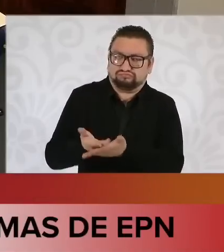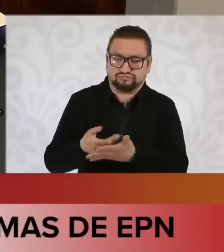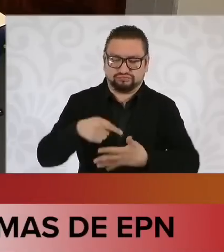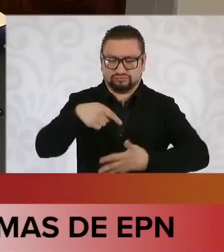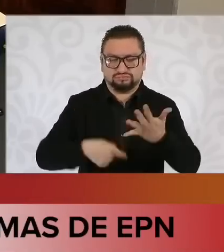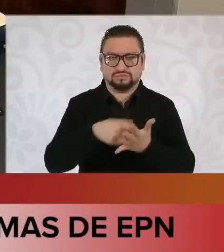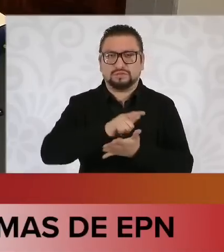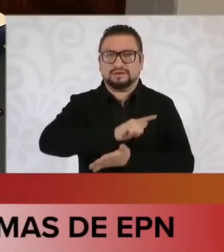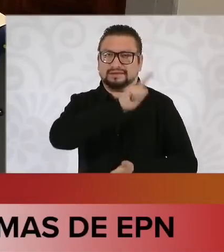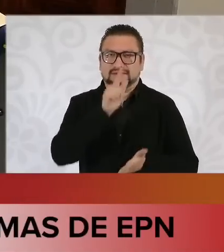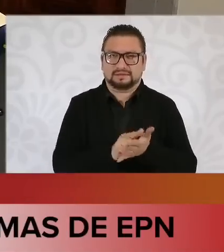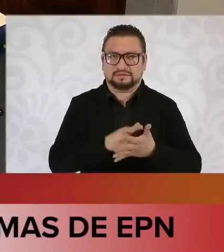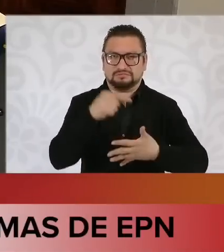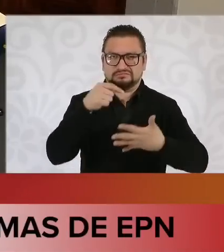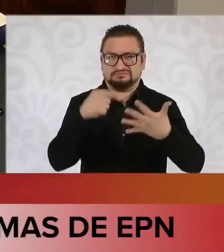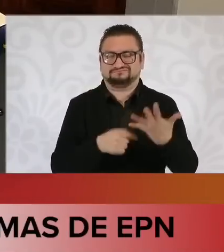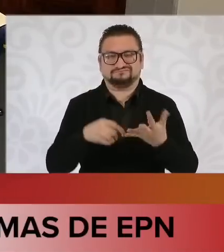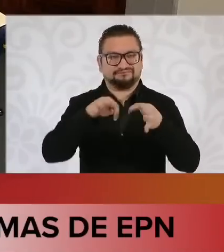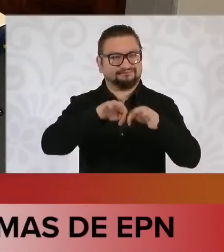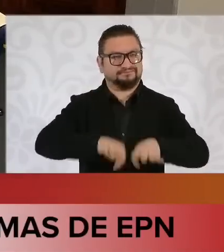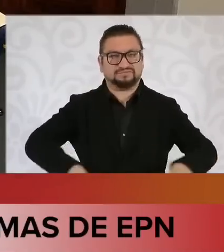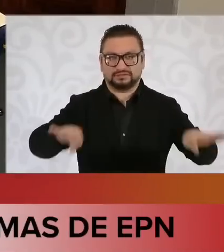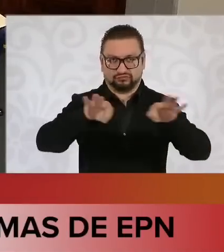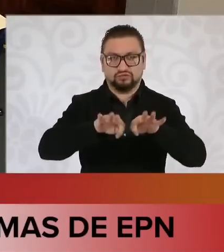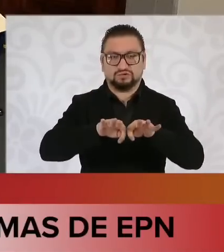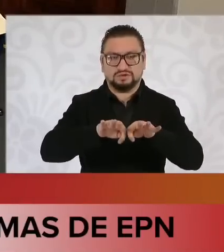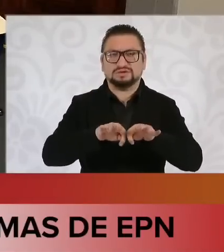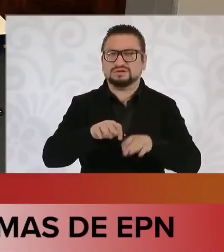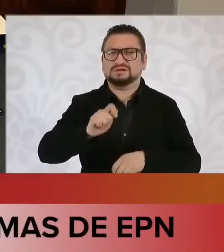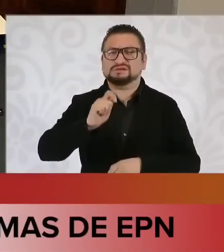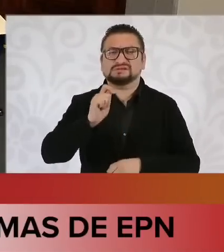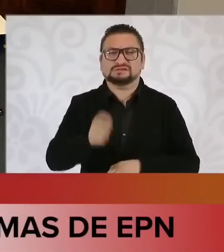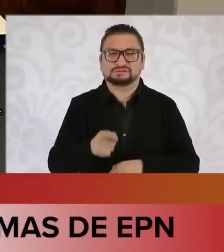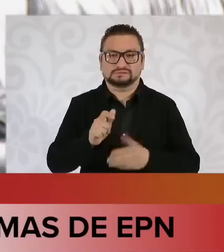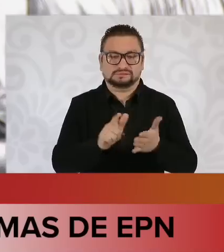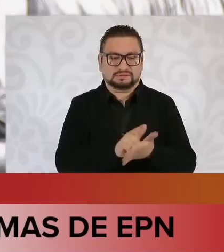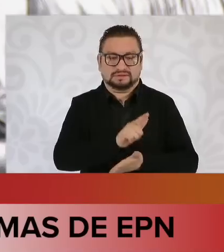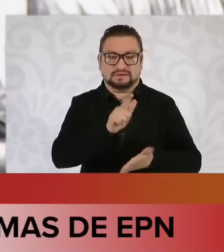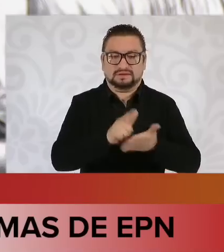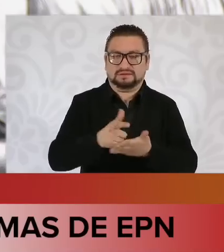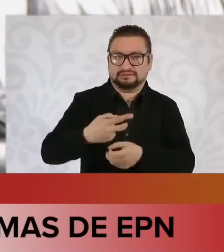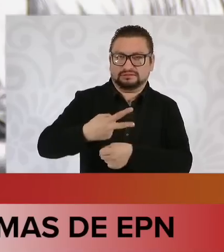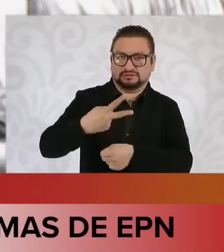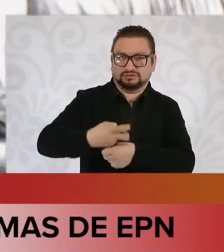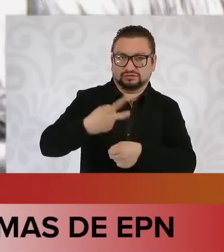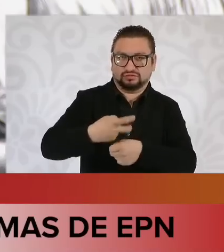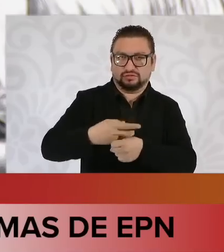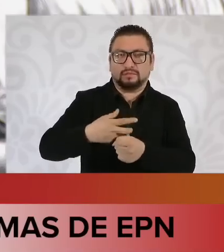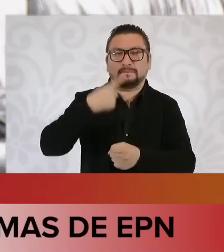muy importantes que son lo que se llaman las leyes secundarias de la Reforma constitucional